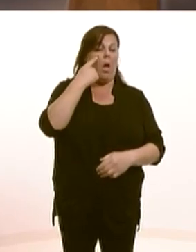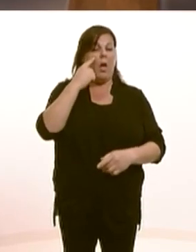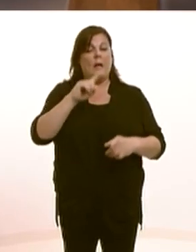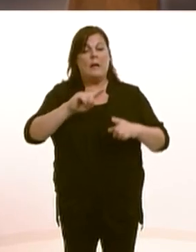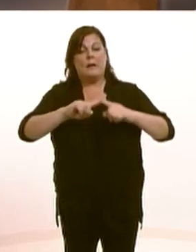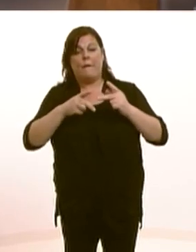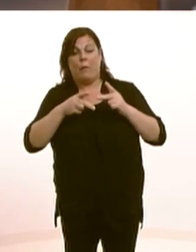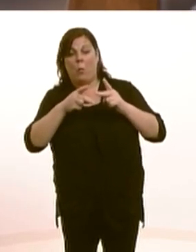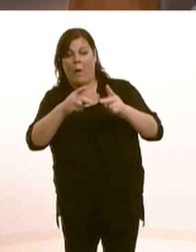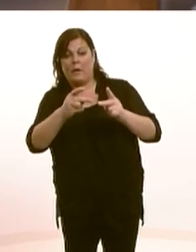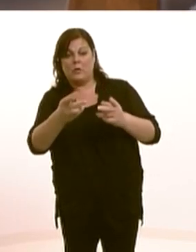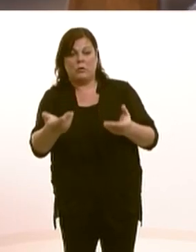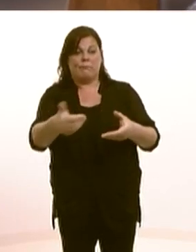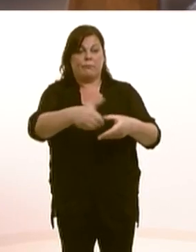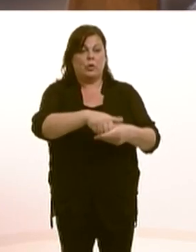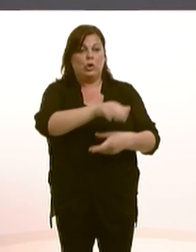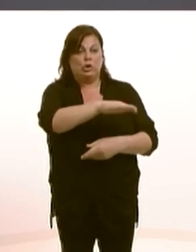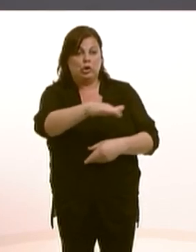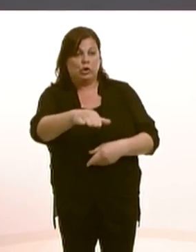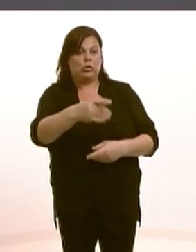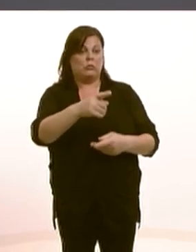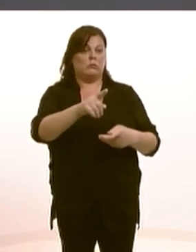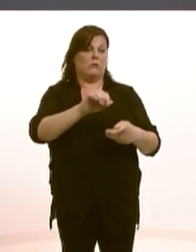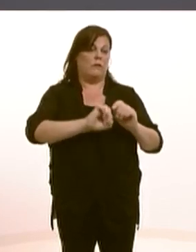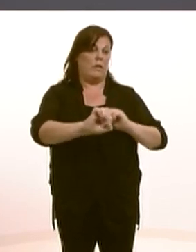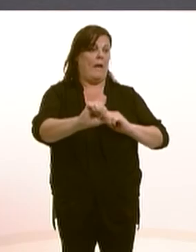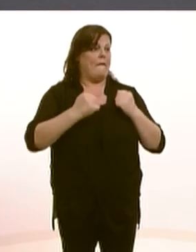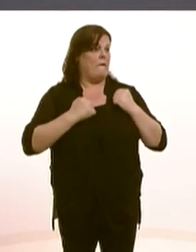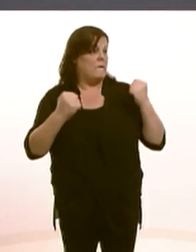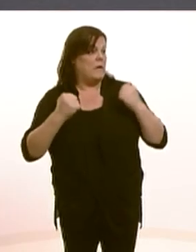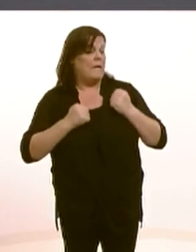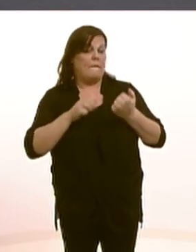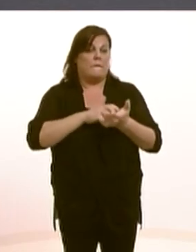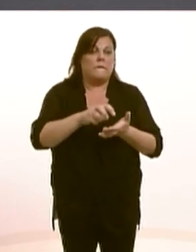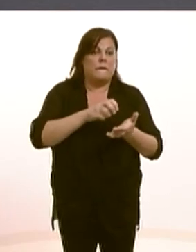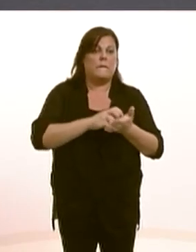Y Llywydd / The Presiding Officer: Cwestiwn 9. Y Llywydd / The Presiding Officer: Question 9. Angela Burns: